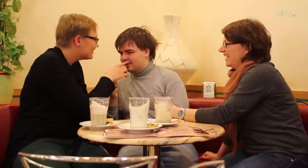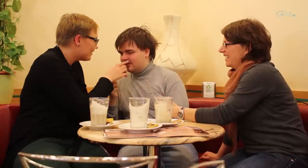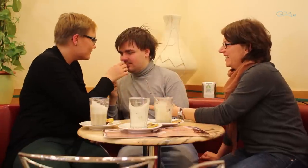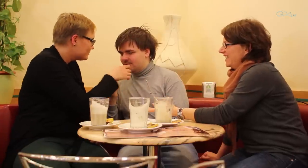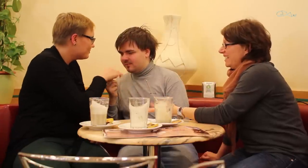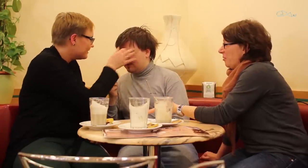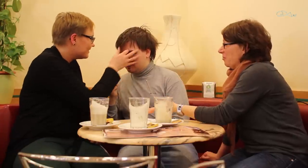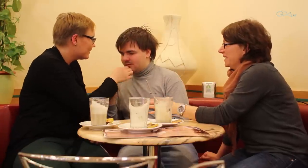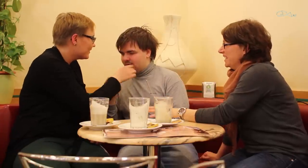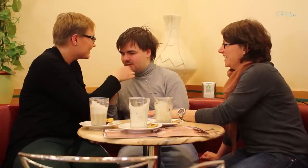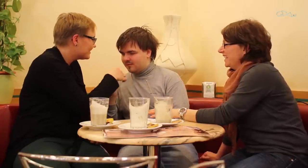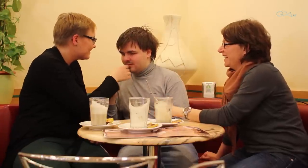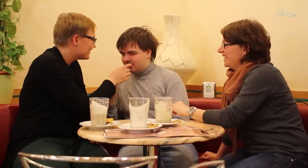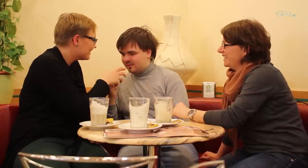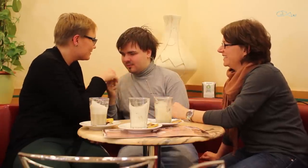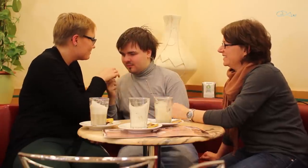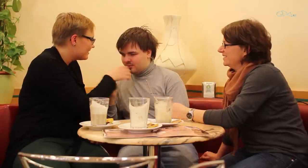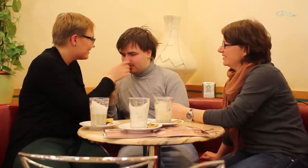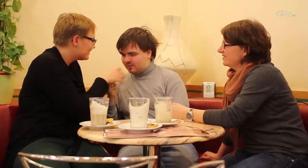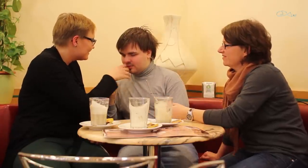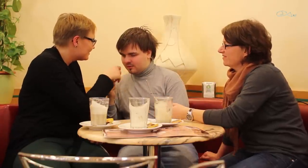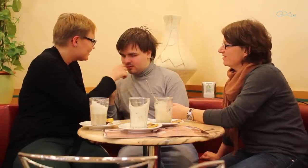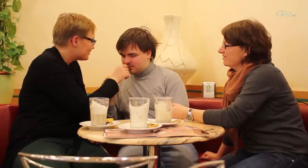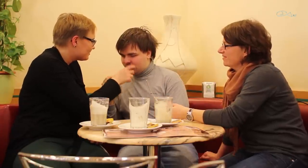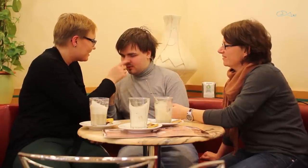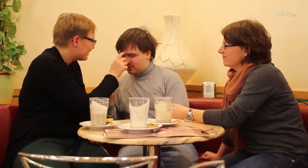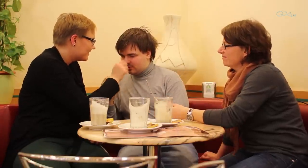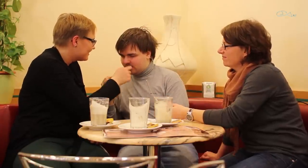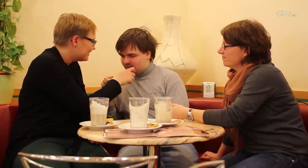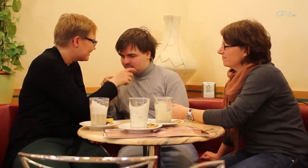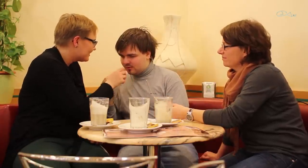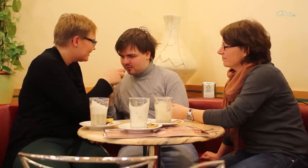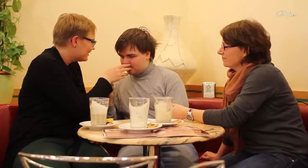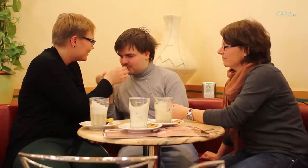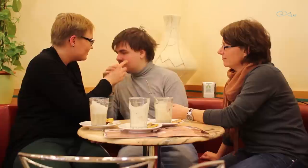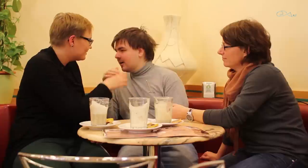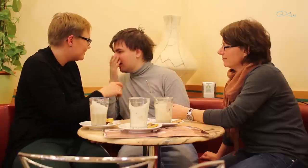Ja, aber sie benutzt Gebärdensprache nicht Lormen. EDI: Und warum kann sie nicht lormen?